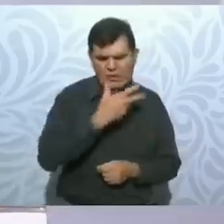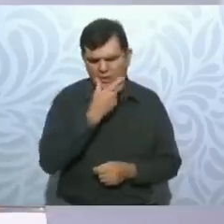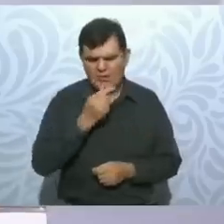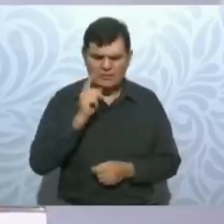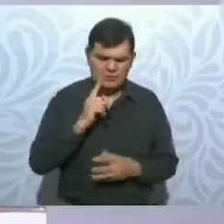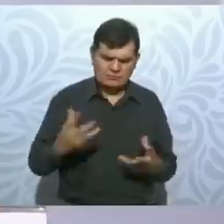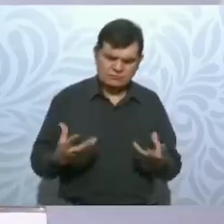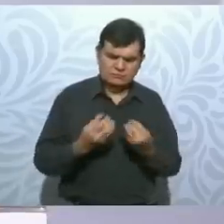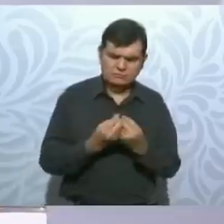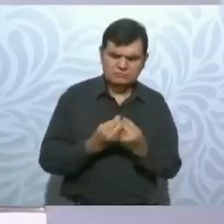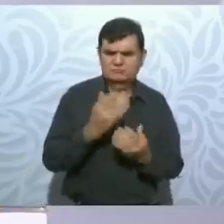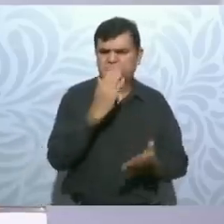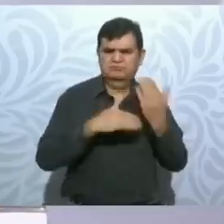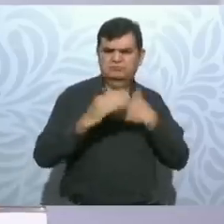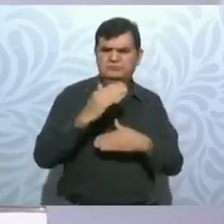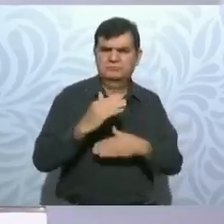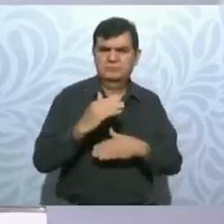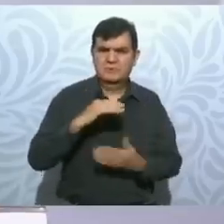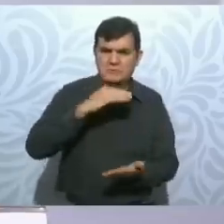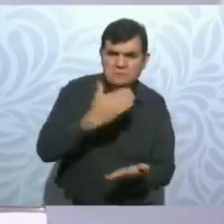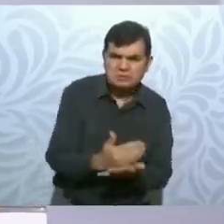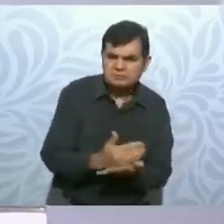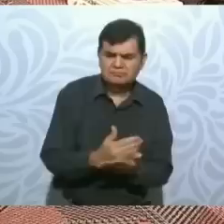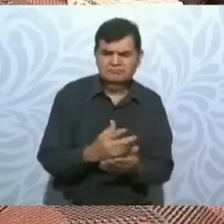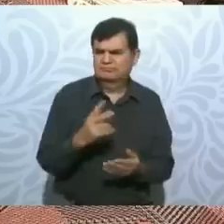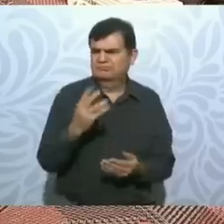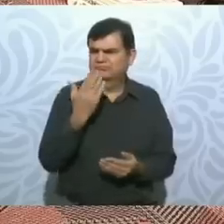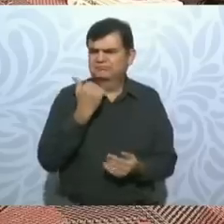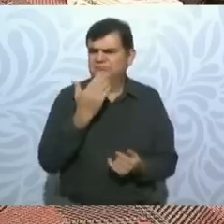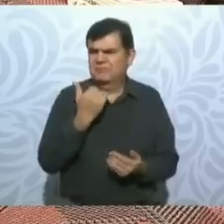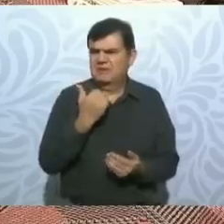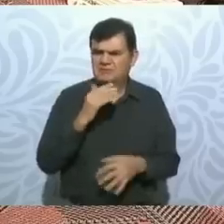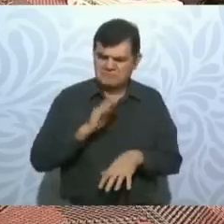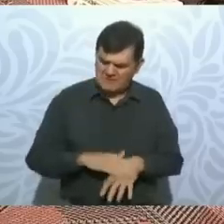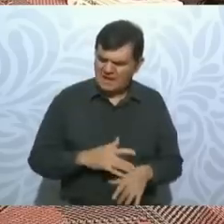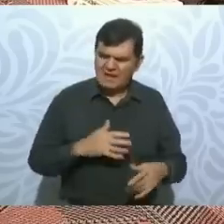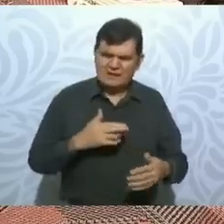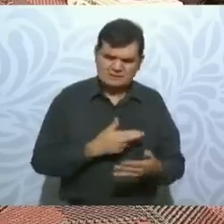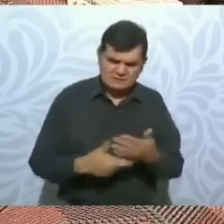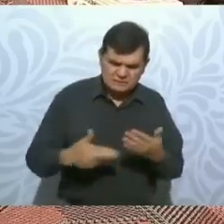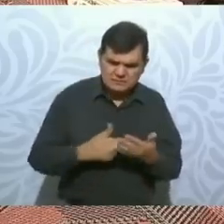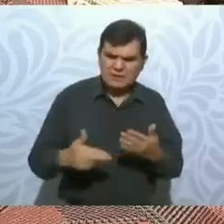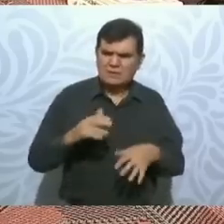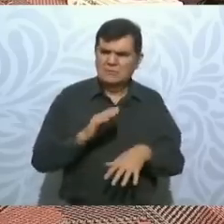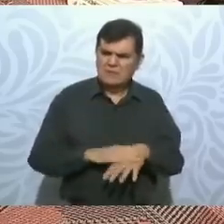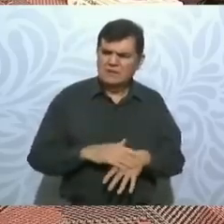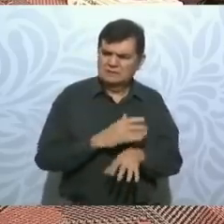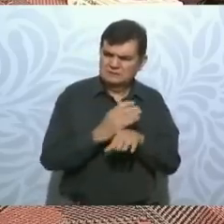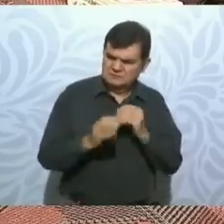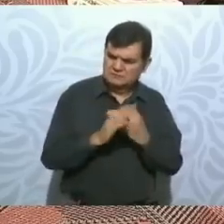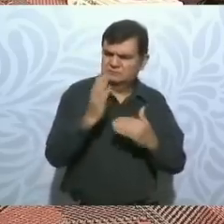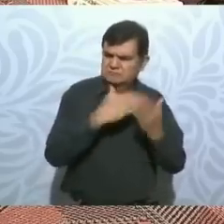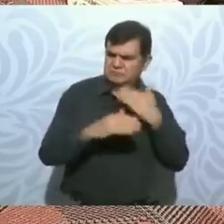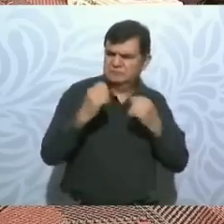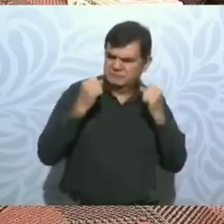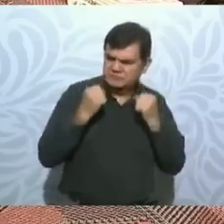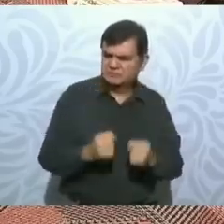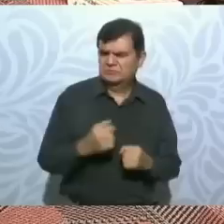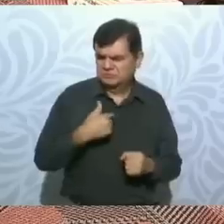nos detener vamos a dar todavía más resultados en seguridad estoy segura de ello porque hay una